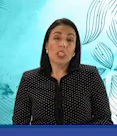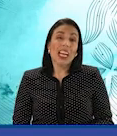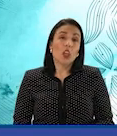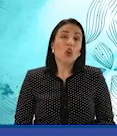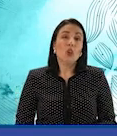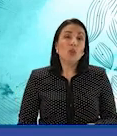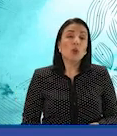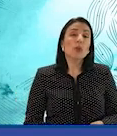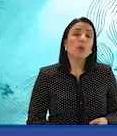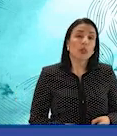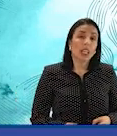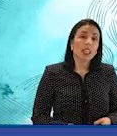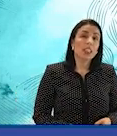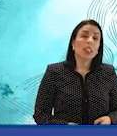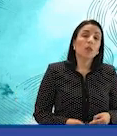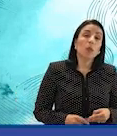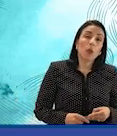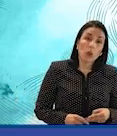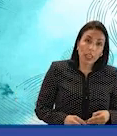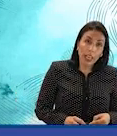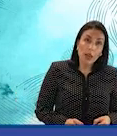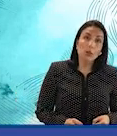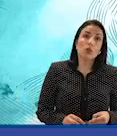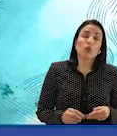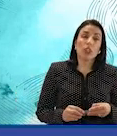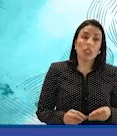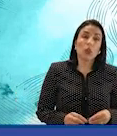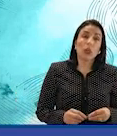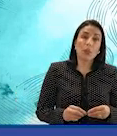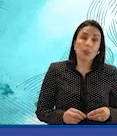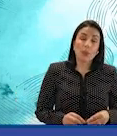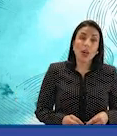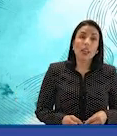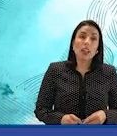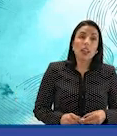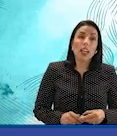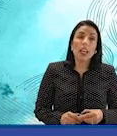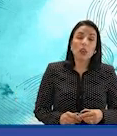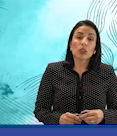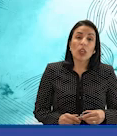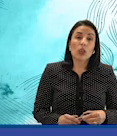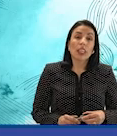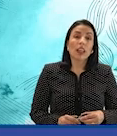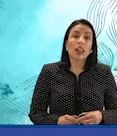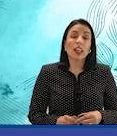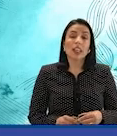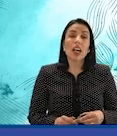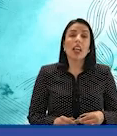y algo muy importante y por lo que hemos tenido que improbar en la Contraloría General